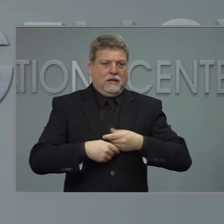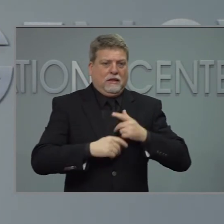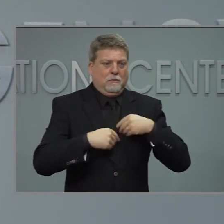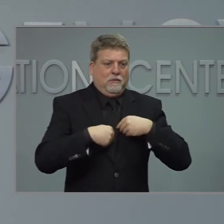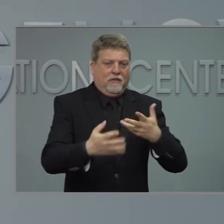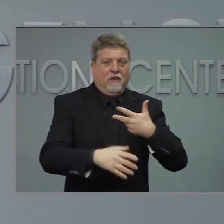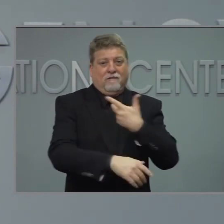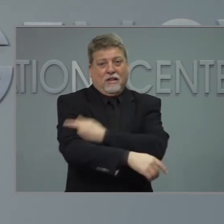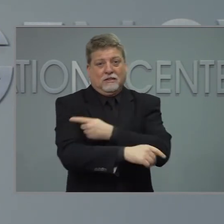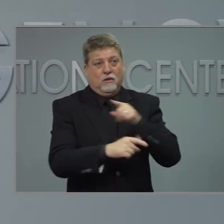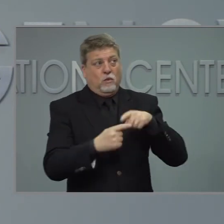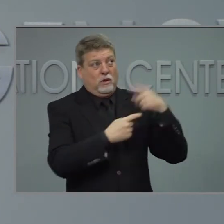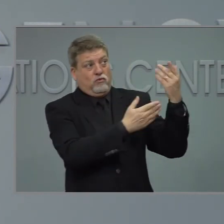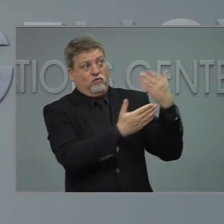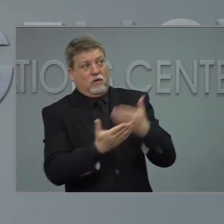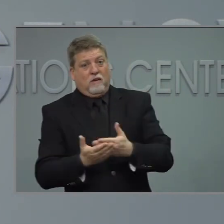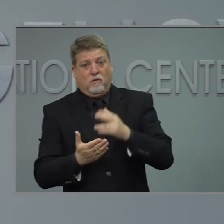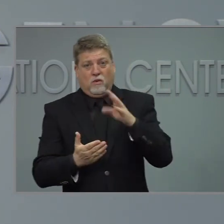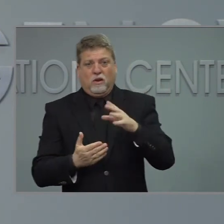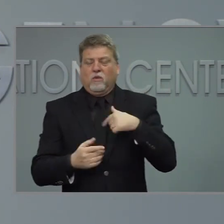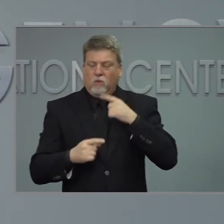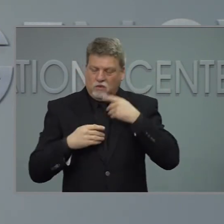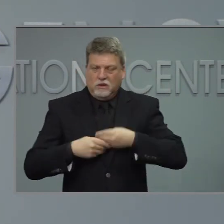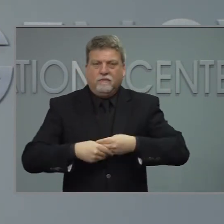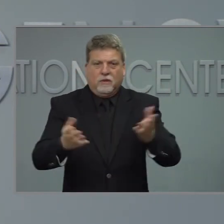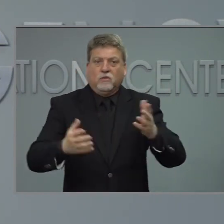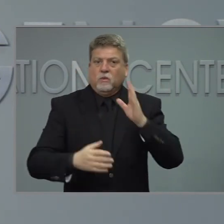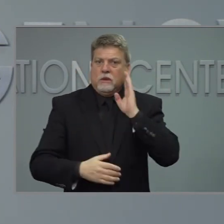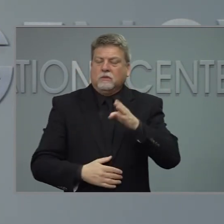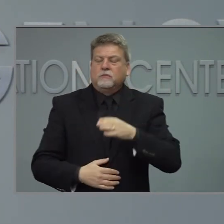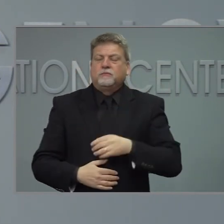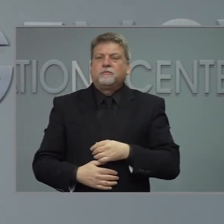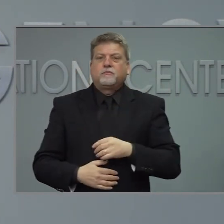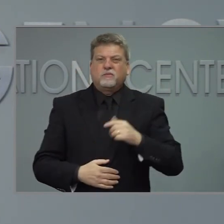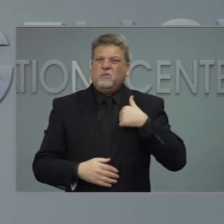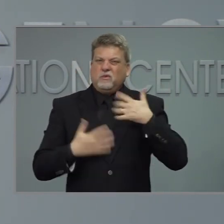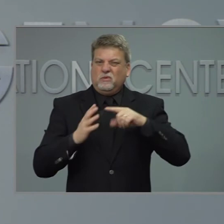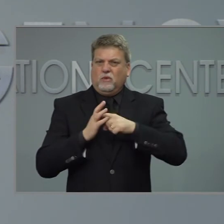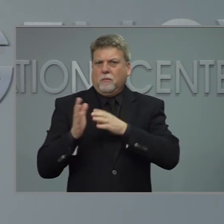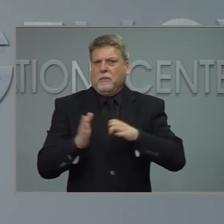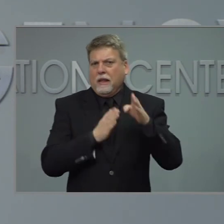que tenemos la capacidad para que cuando estén disponibles estas vacunas nosotros